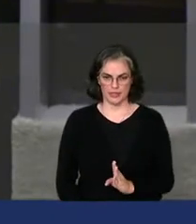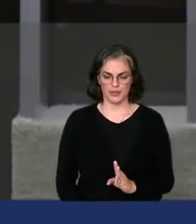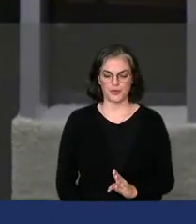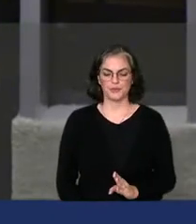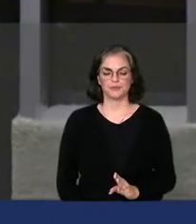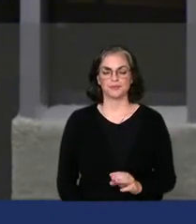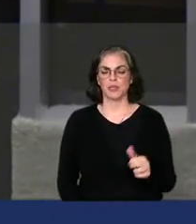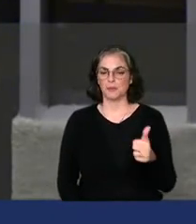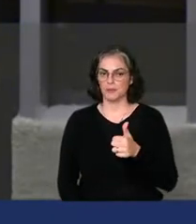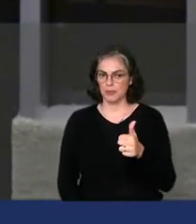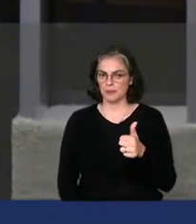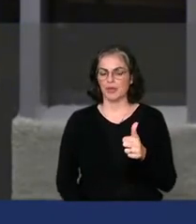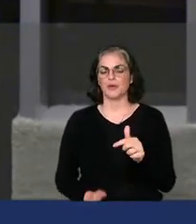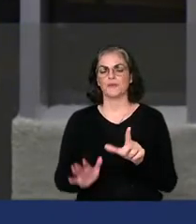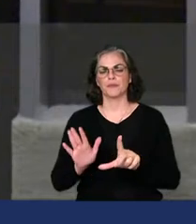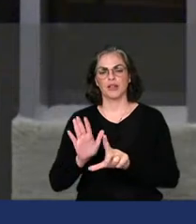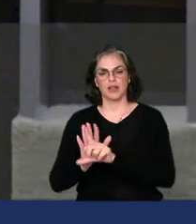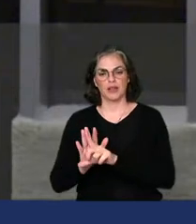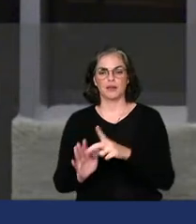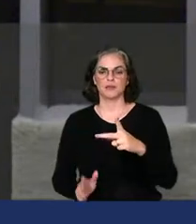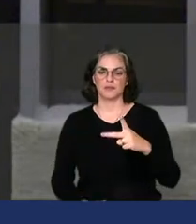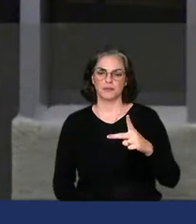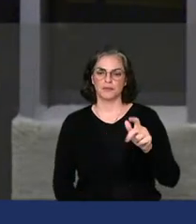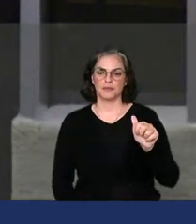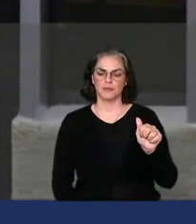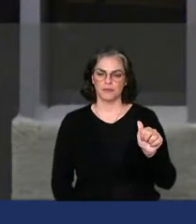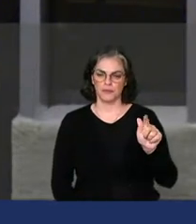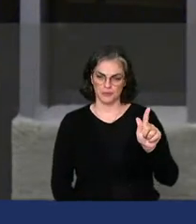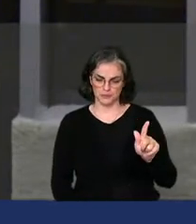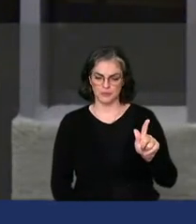CULTURAL BRASILEIRO. PRIMEIRO, APROVAR A PAULO GUSTAVO, A LEI EMERGENCIAL. SEGUNDO, APROVAR